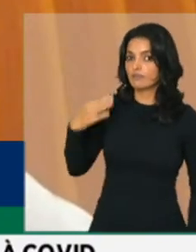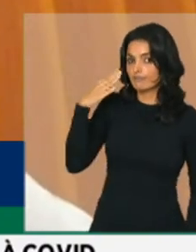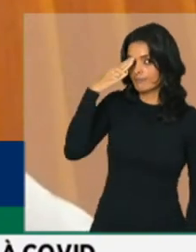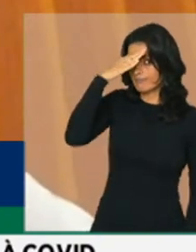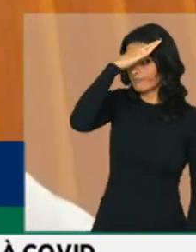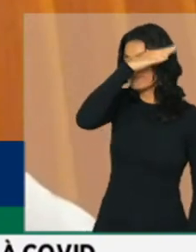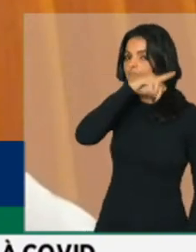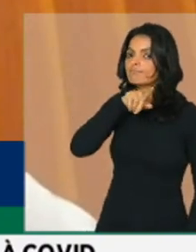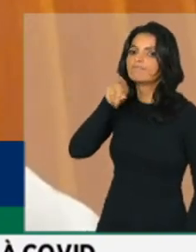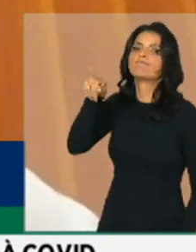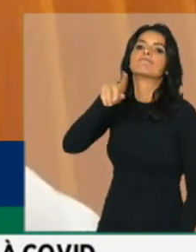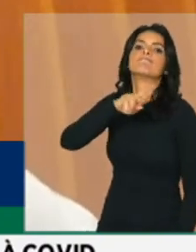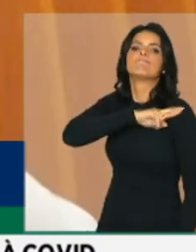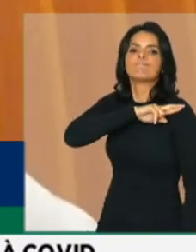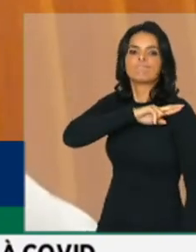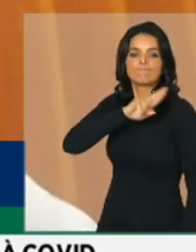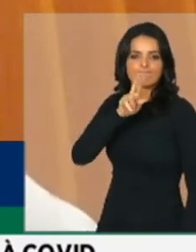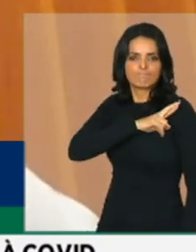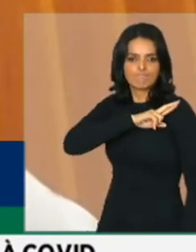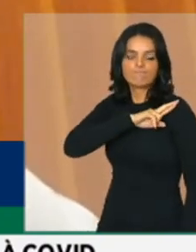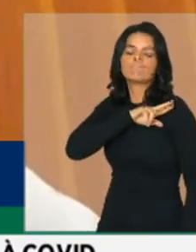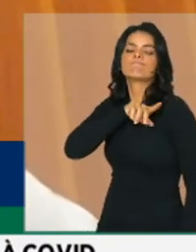BRASIL TAMANHO DO NÚMERO DE MORTES QUE O BRASIL ESTÁ